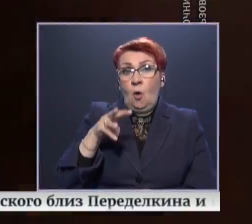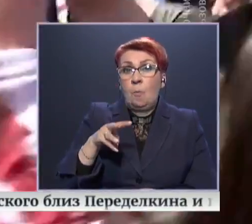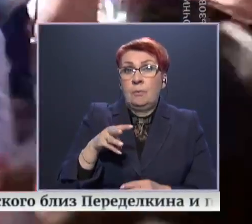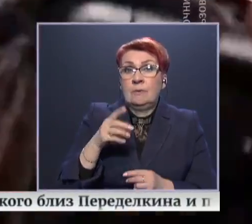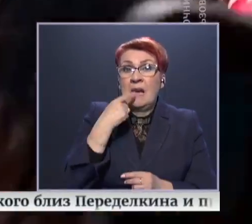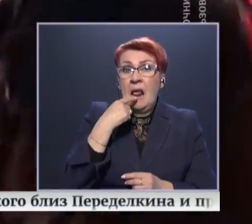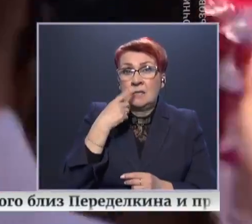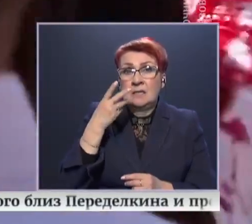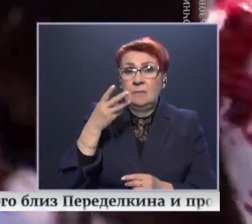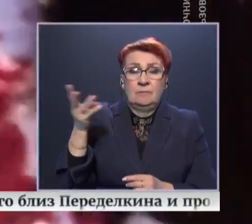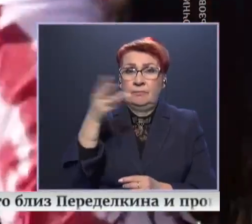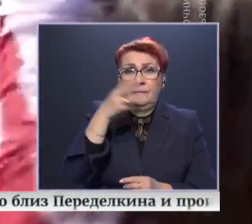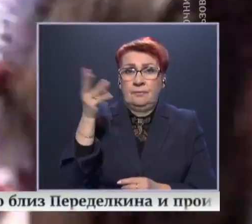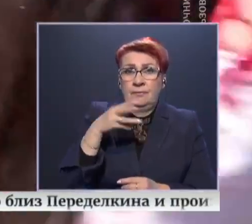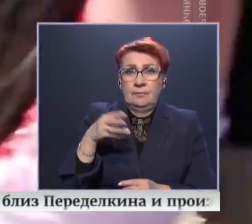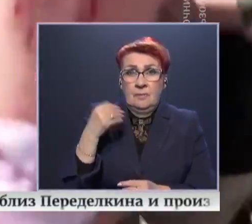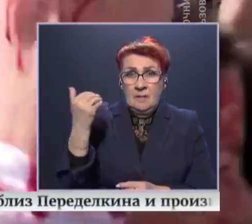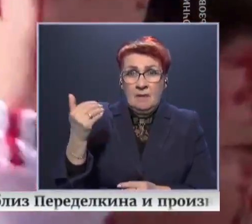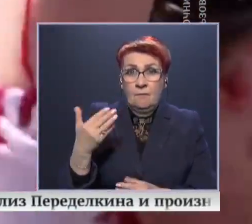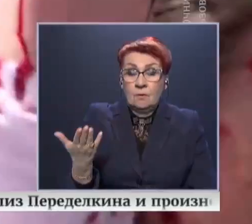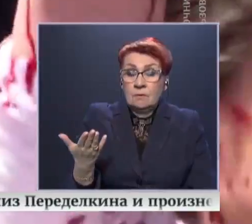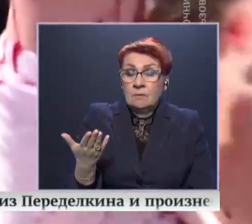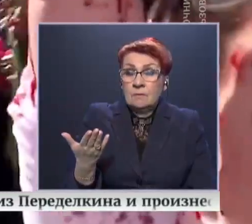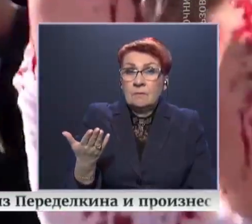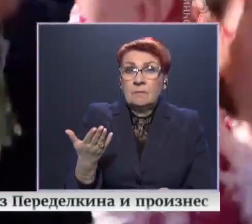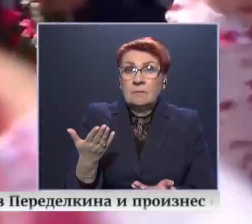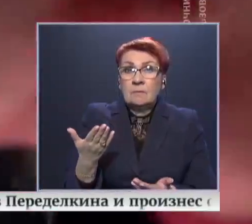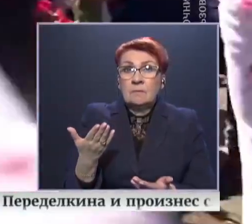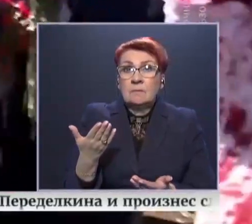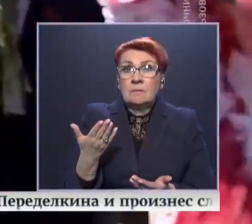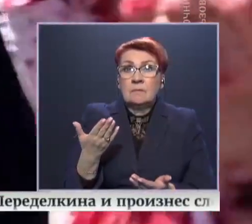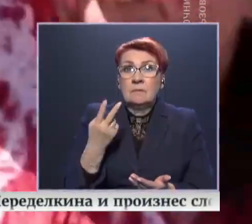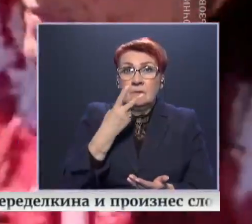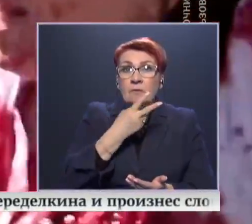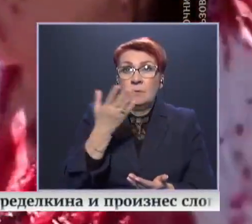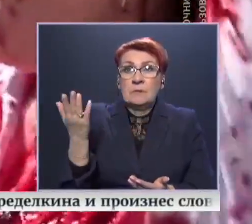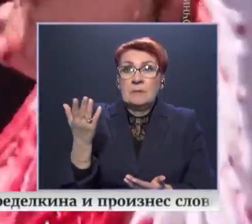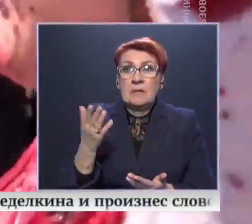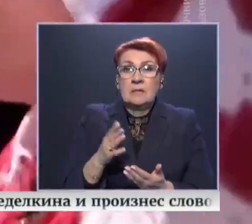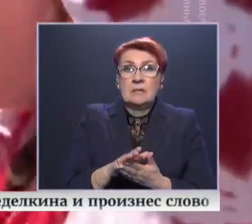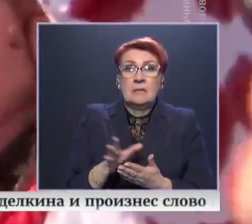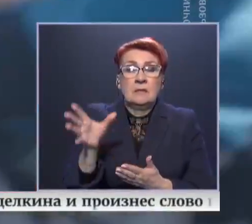что самое интересное лицемерие В чем заключается украинца согласовали акции аппаратура было несколько сотен людей